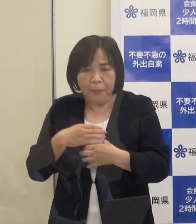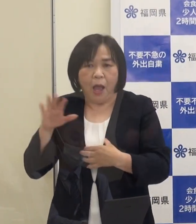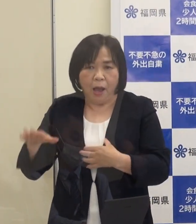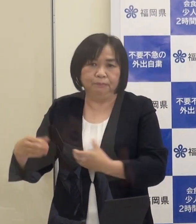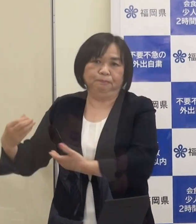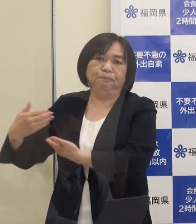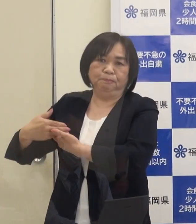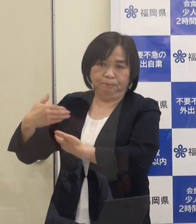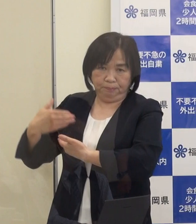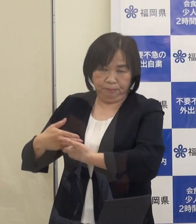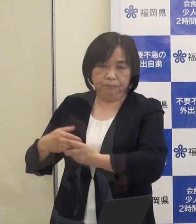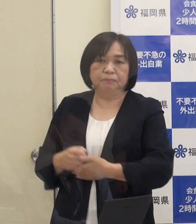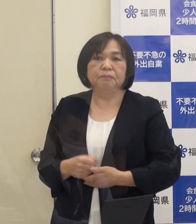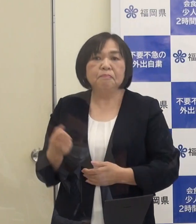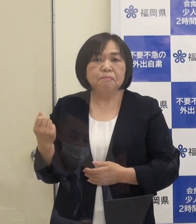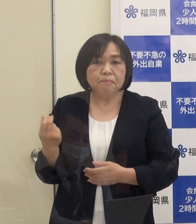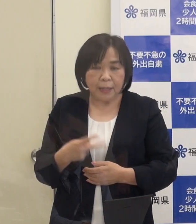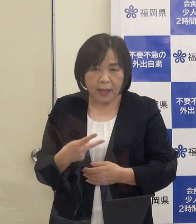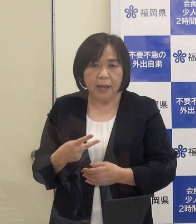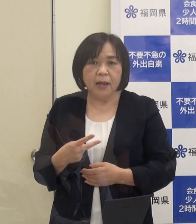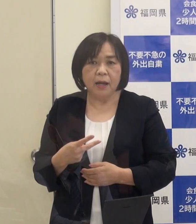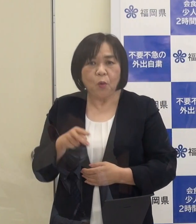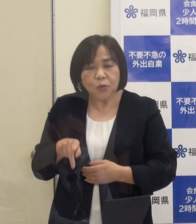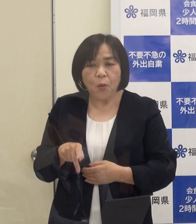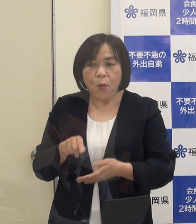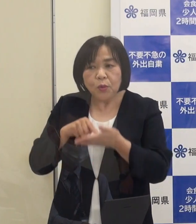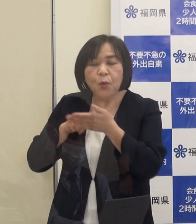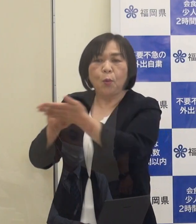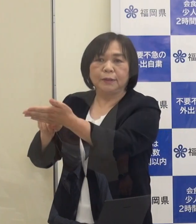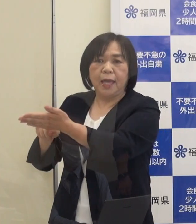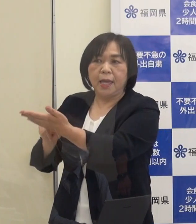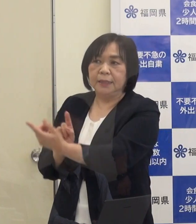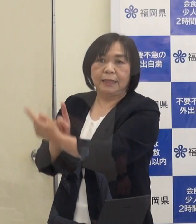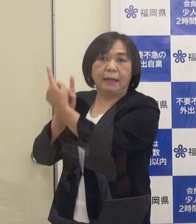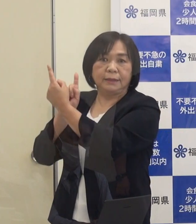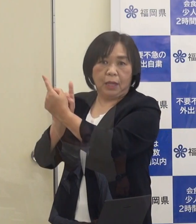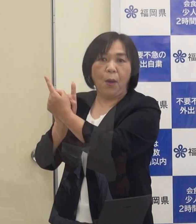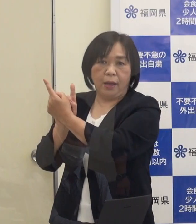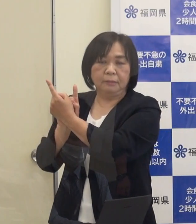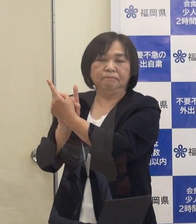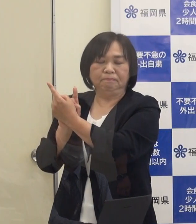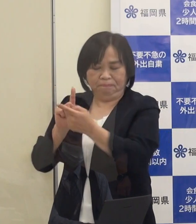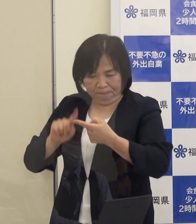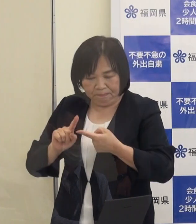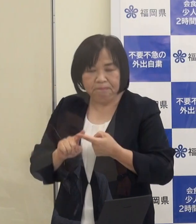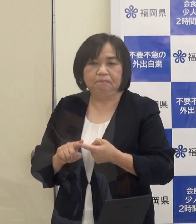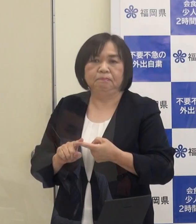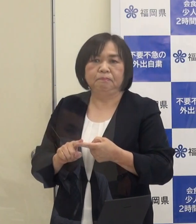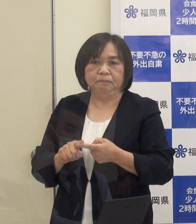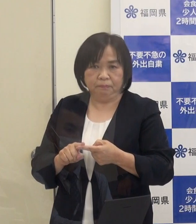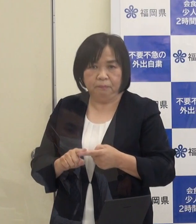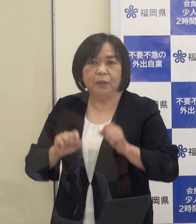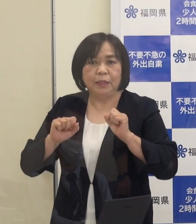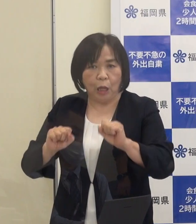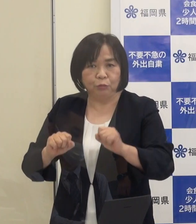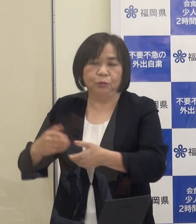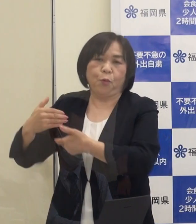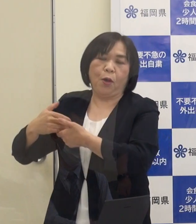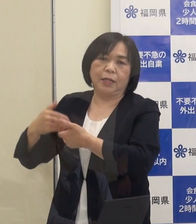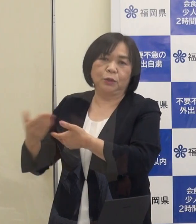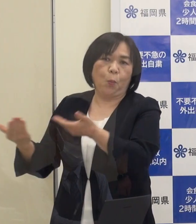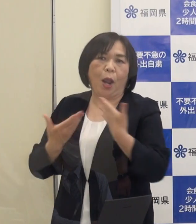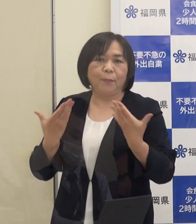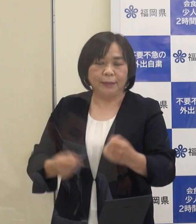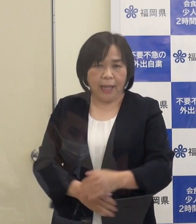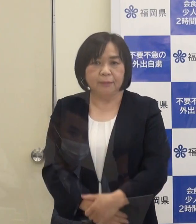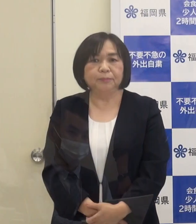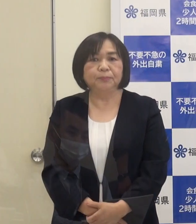そして こういう要請に関しては機動的に対処する。」というお話をいただきました